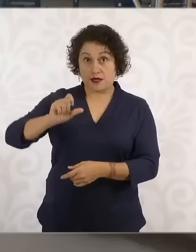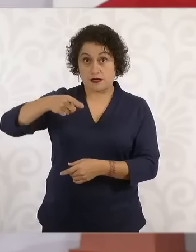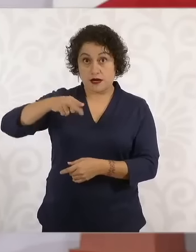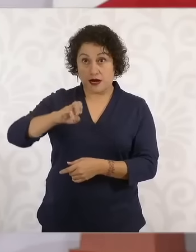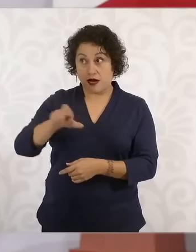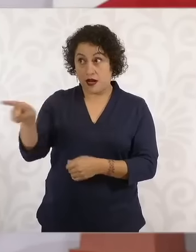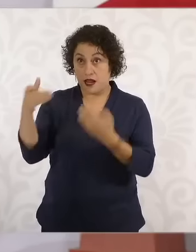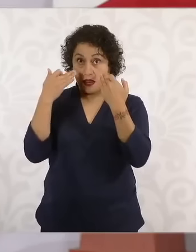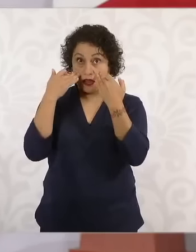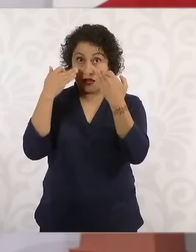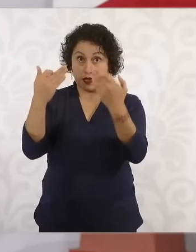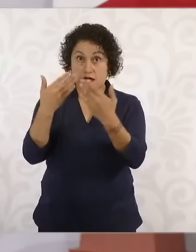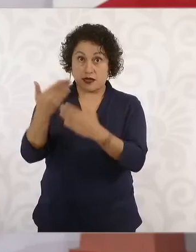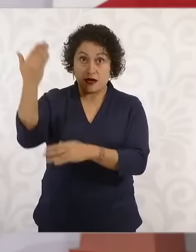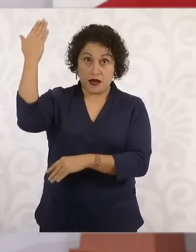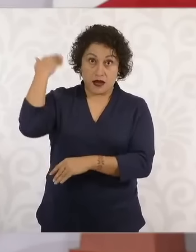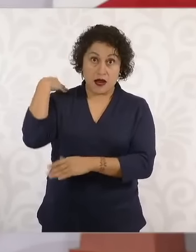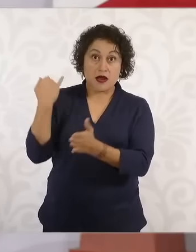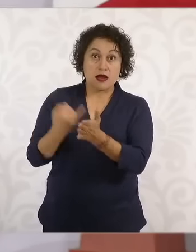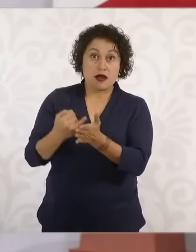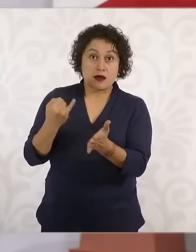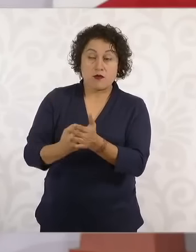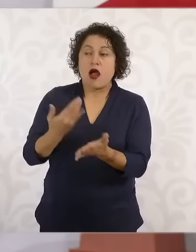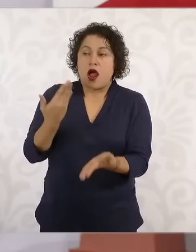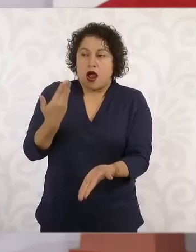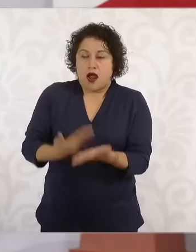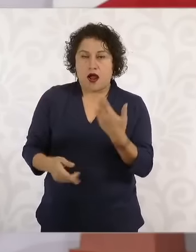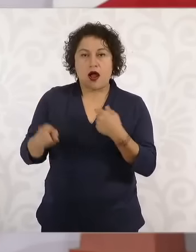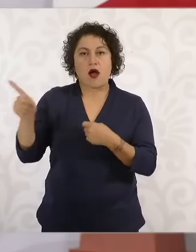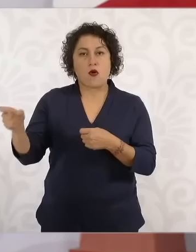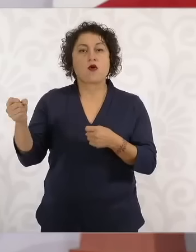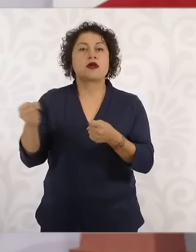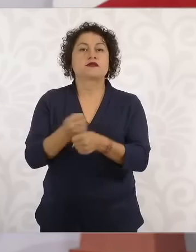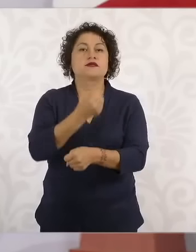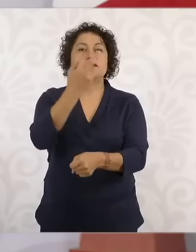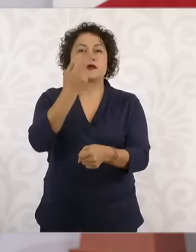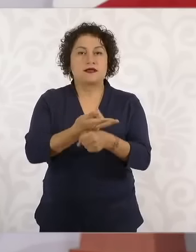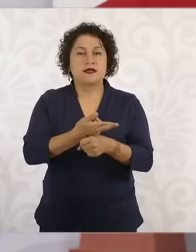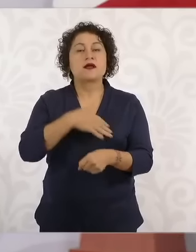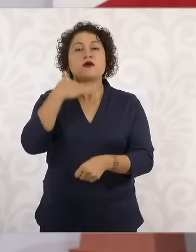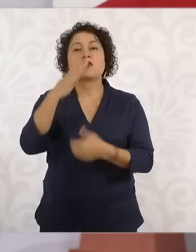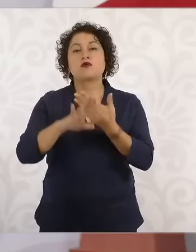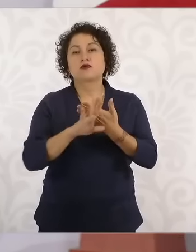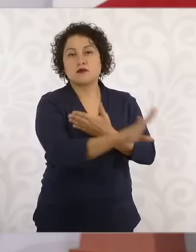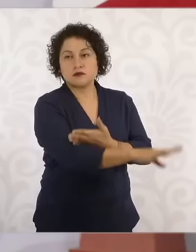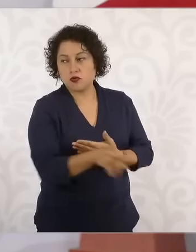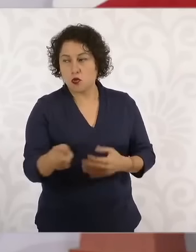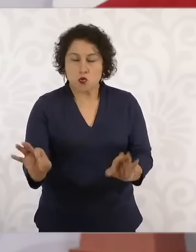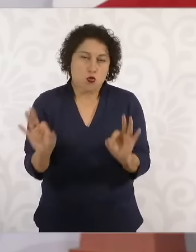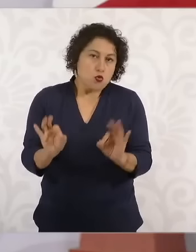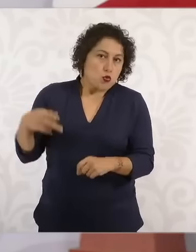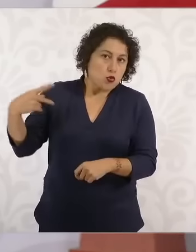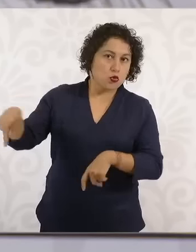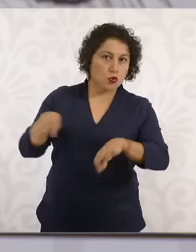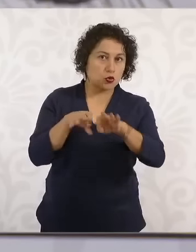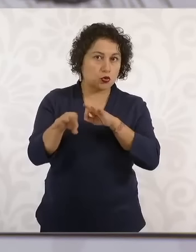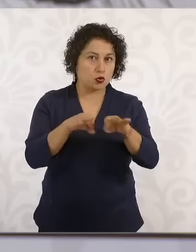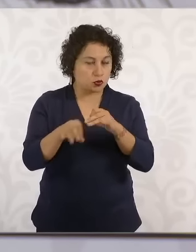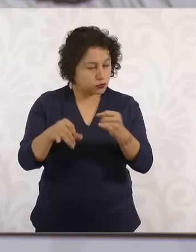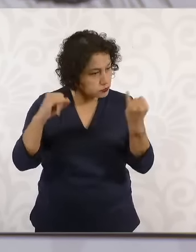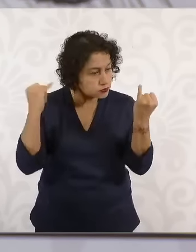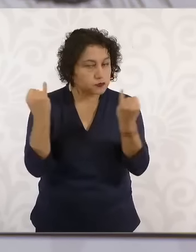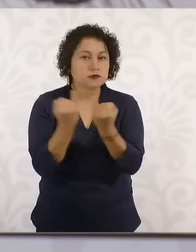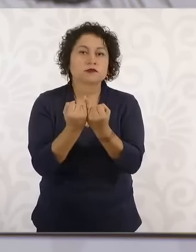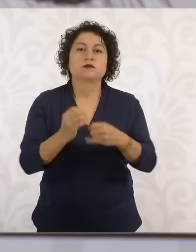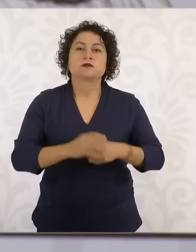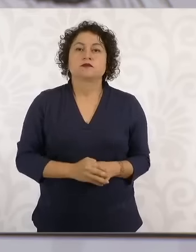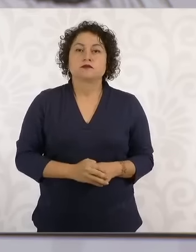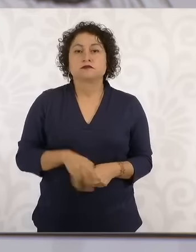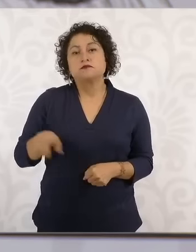hoy secretaria anticorrupción, otra gran servidora pública, eh, que generar un esquema distinto es